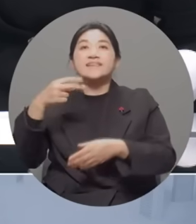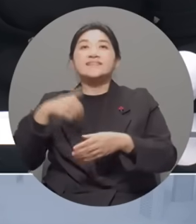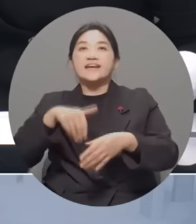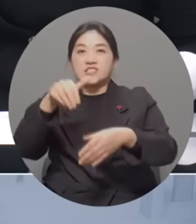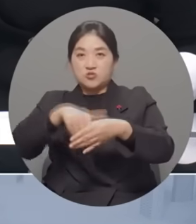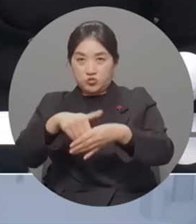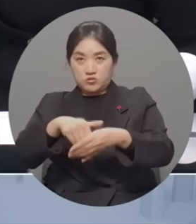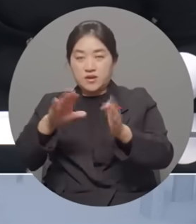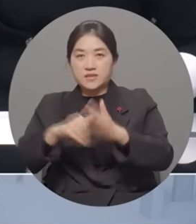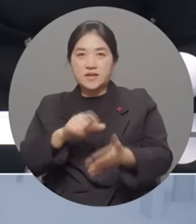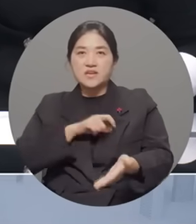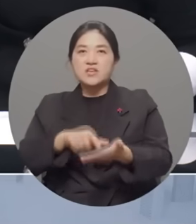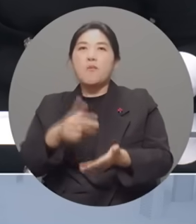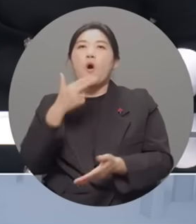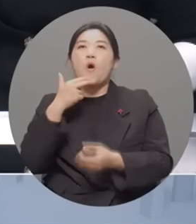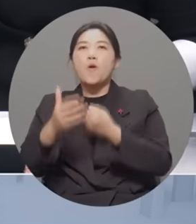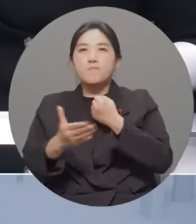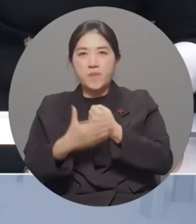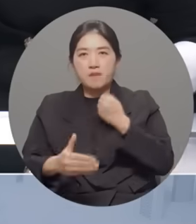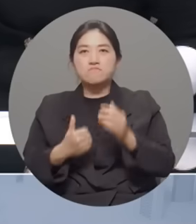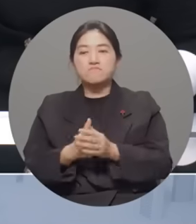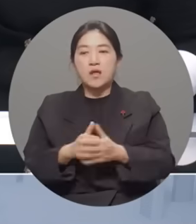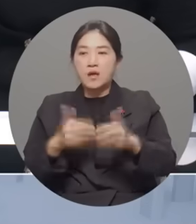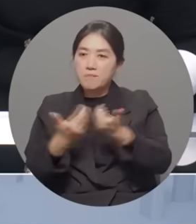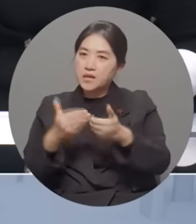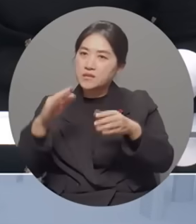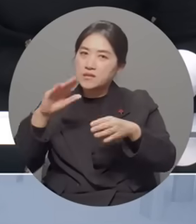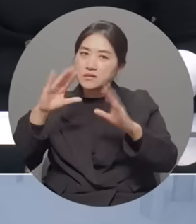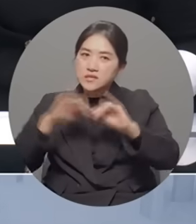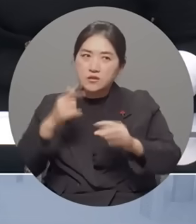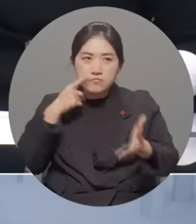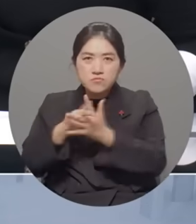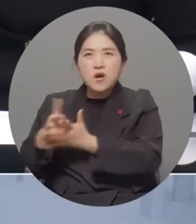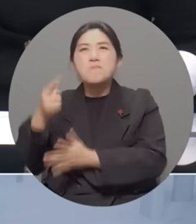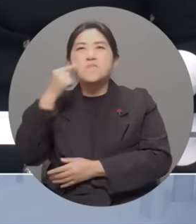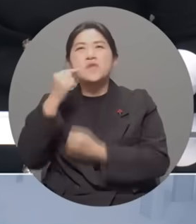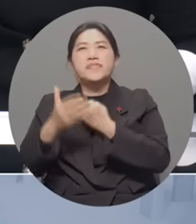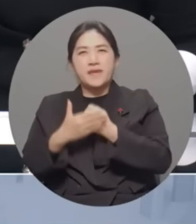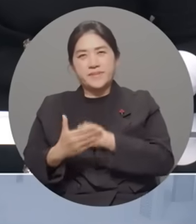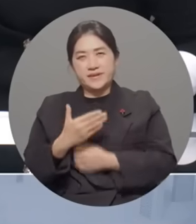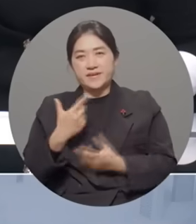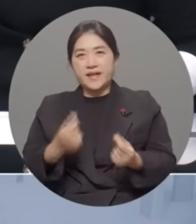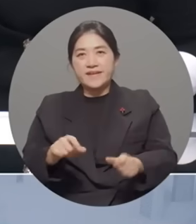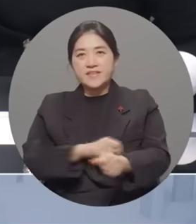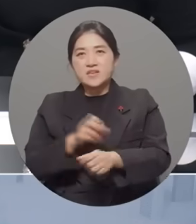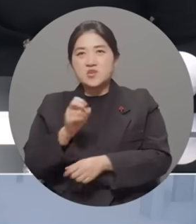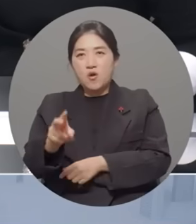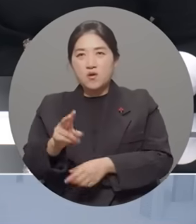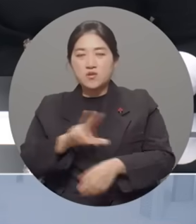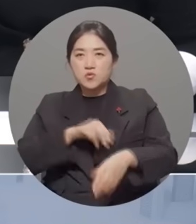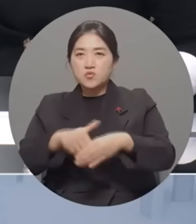오늘은 기명 투표였지만 재의결 할 때는 무기명이기 때문에. (앵커) 그렇습니다. (기자) 반대표인지 찬성표인지 드러나지않아서 더 그렇습니다.